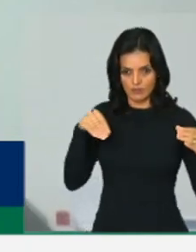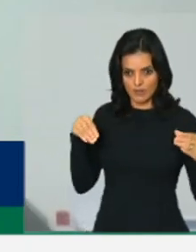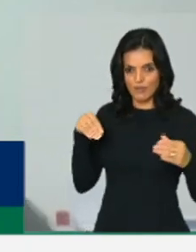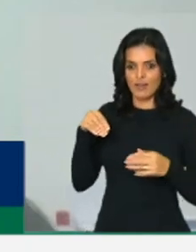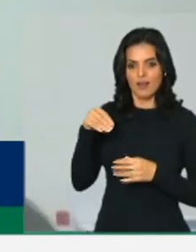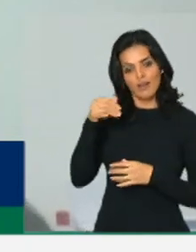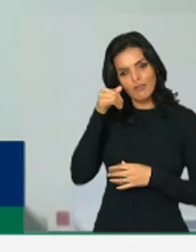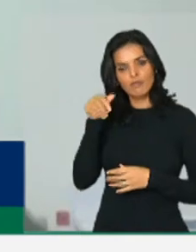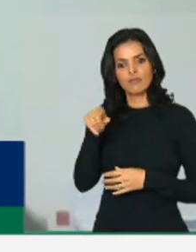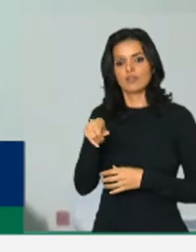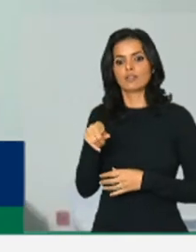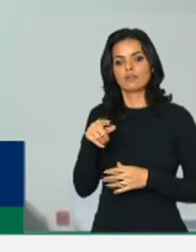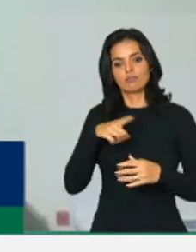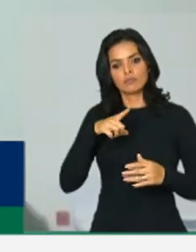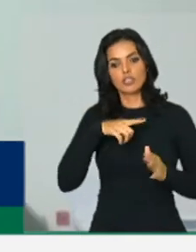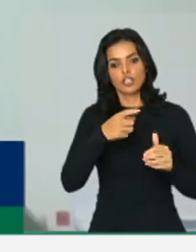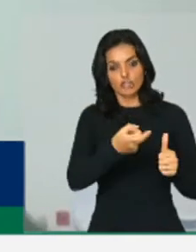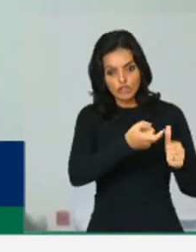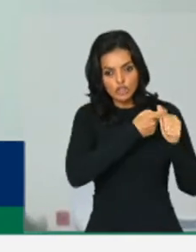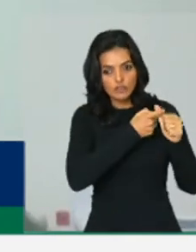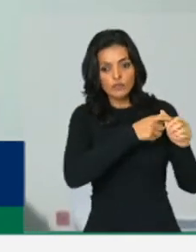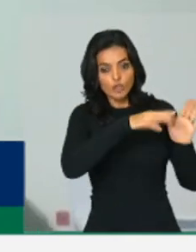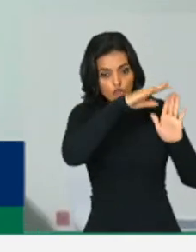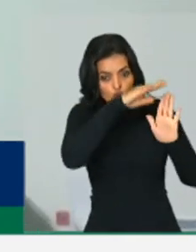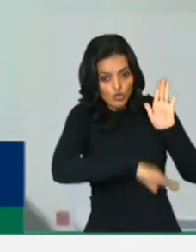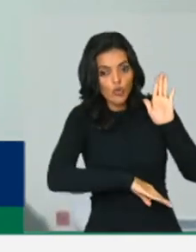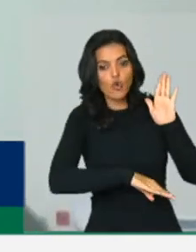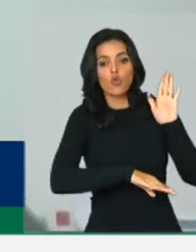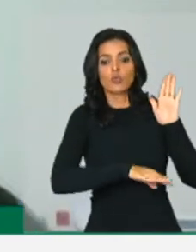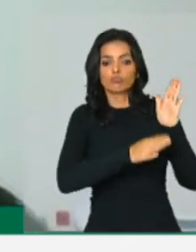GOVERNO? -- [DEPUTADO]: GOVERNO ORIENTA NÃO, PRESIDENTE. -- [DEPUTADO]: